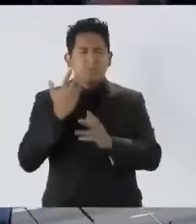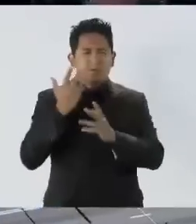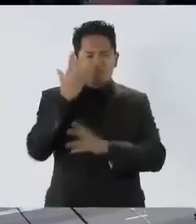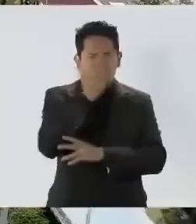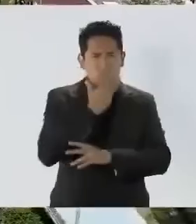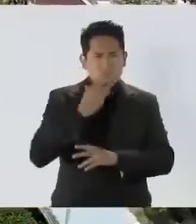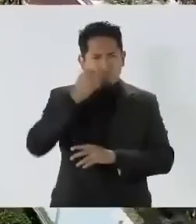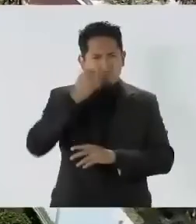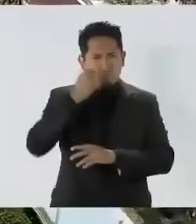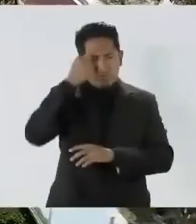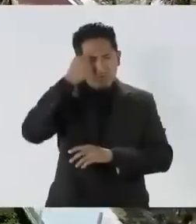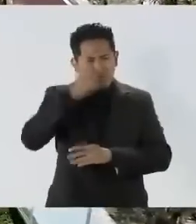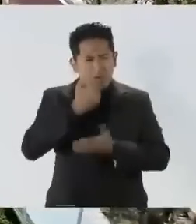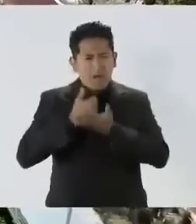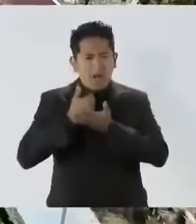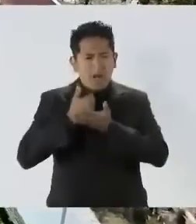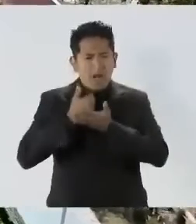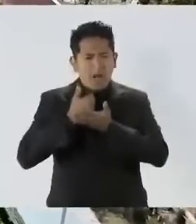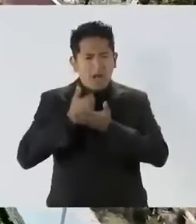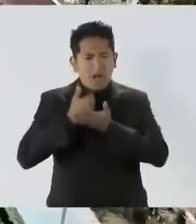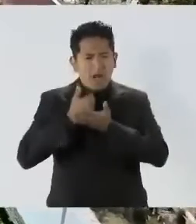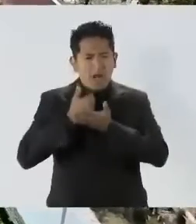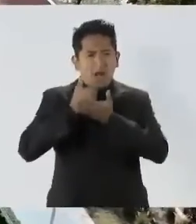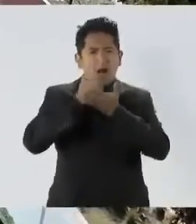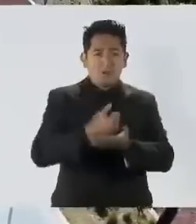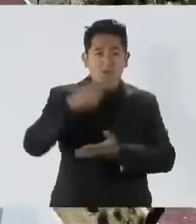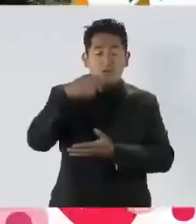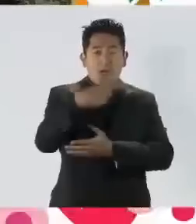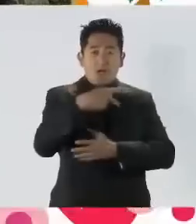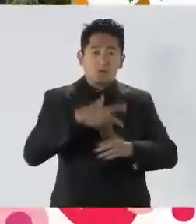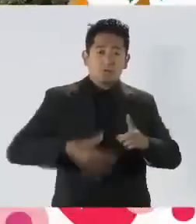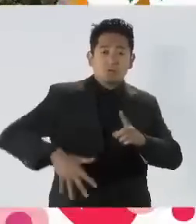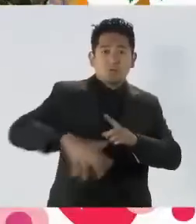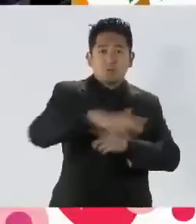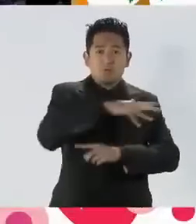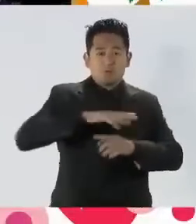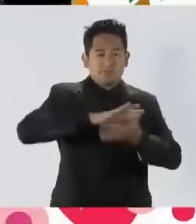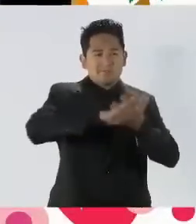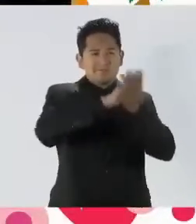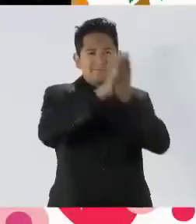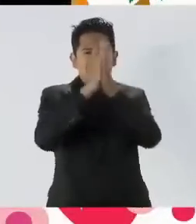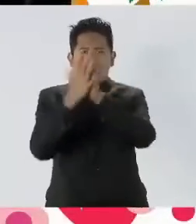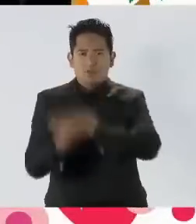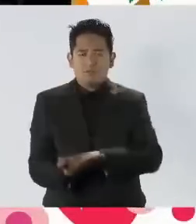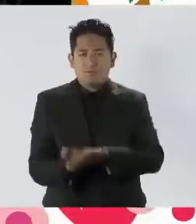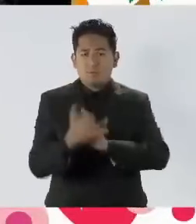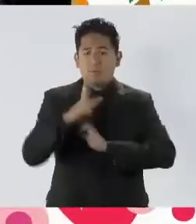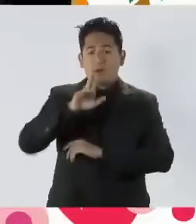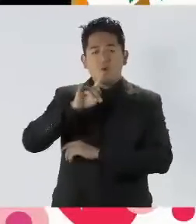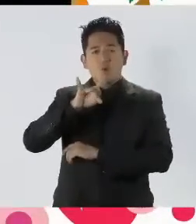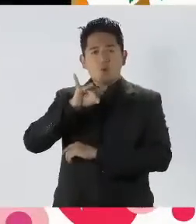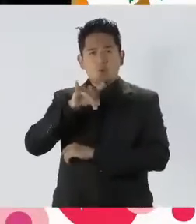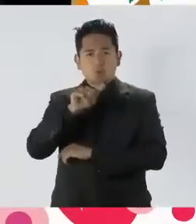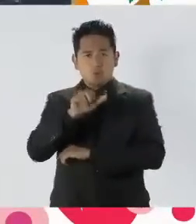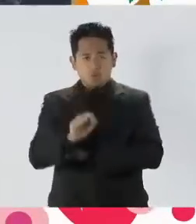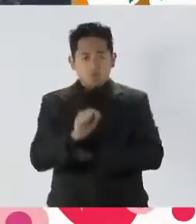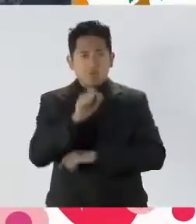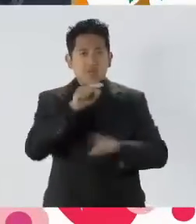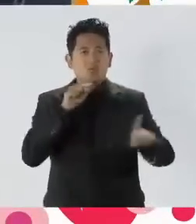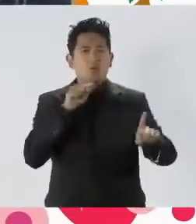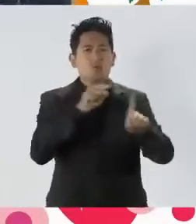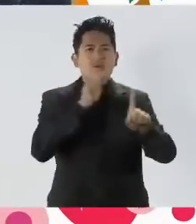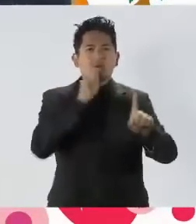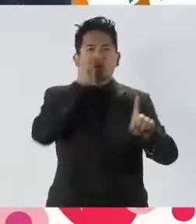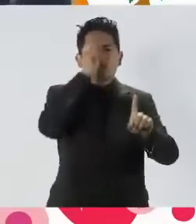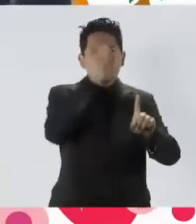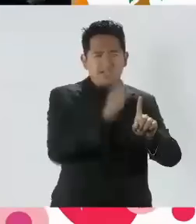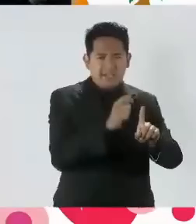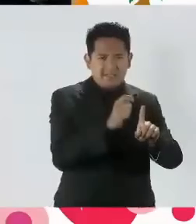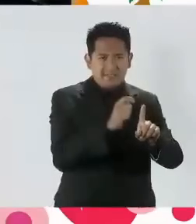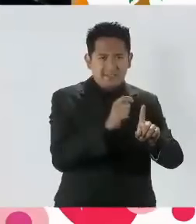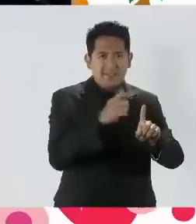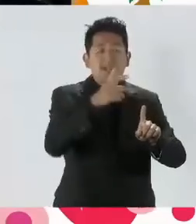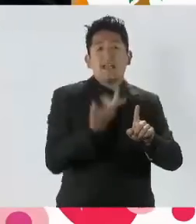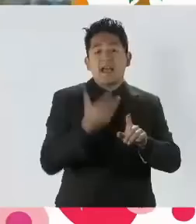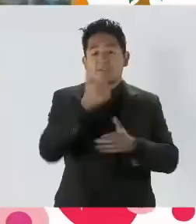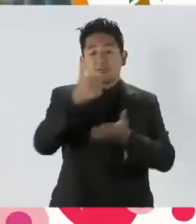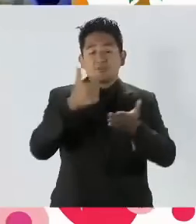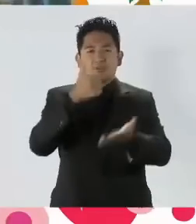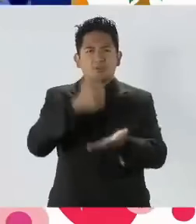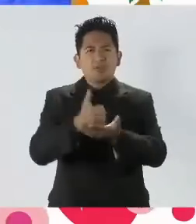la vida urbana las utopías buscan hacer la ciudad de los 15 minutos las utopías se construyen bajo